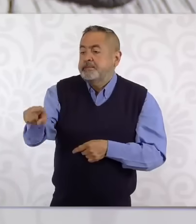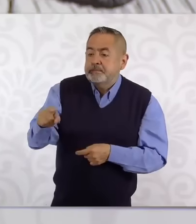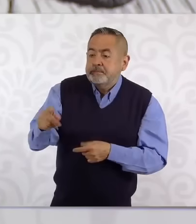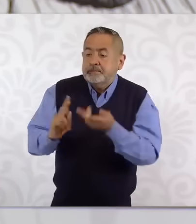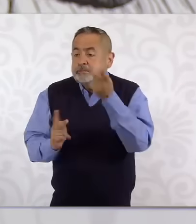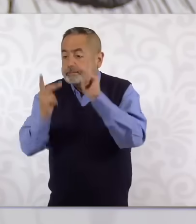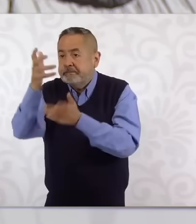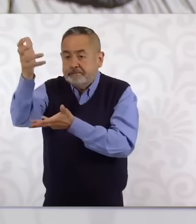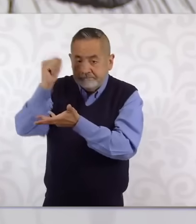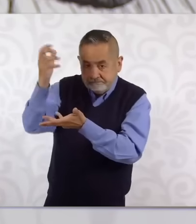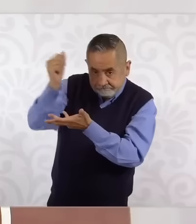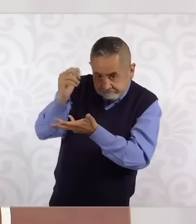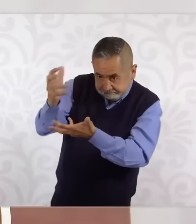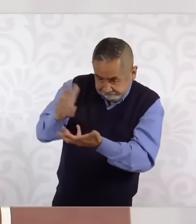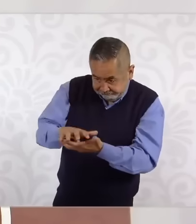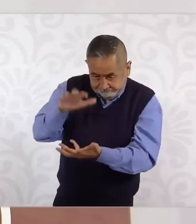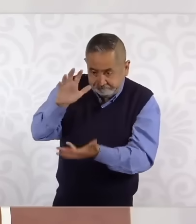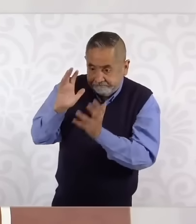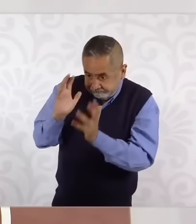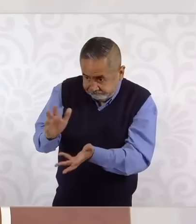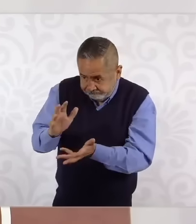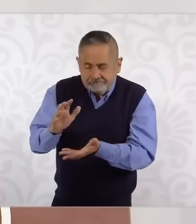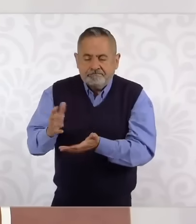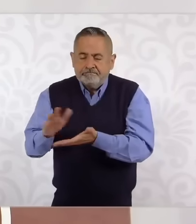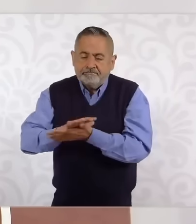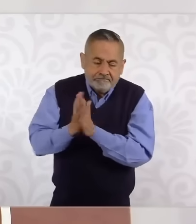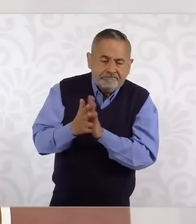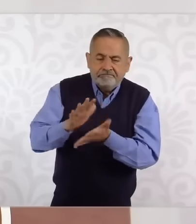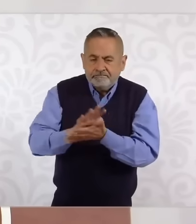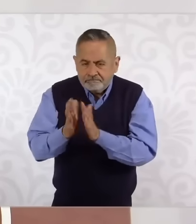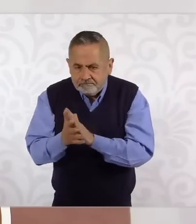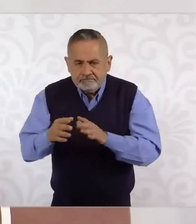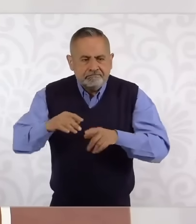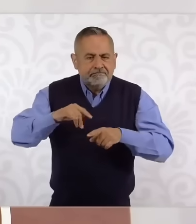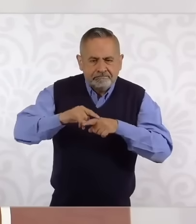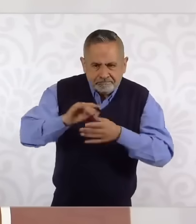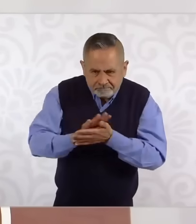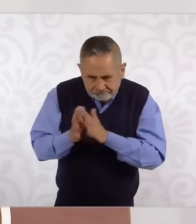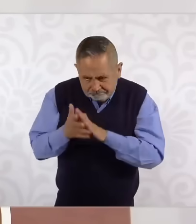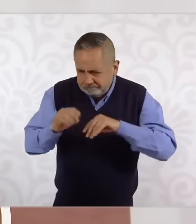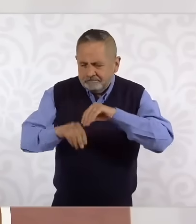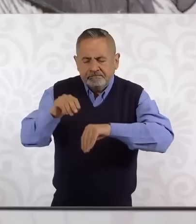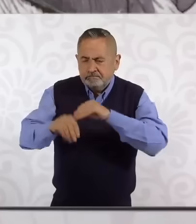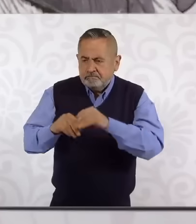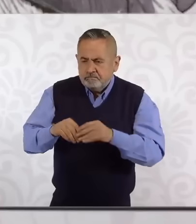producción, producir tortillas, producir totopos, todo lo que esto significa para que ellos puedan